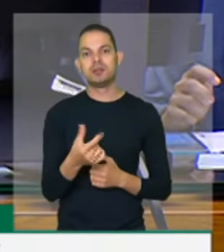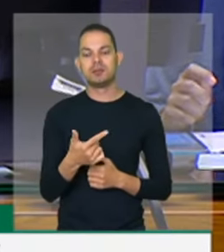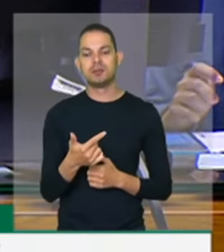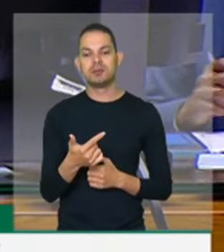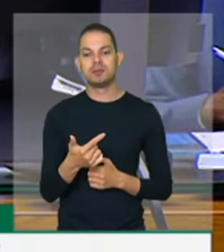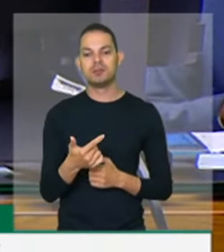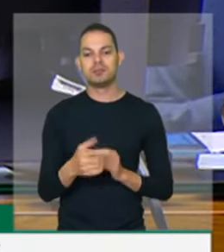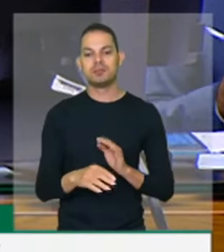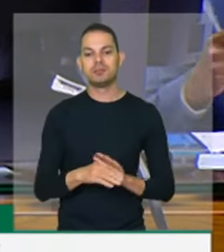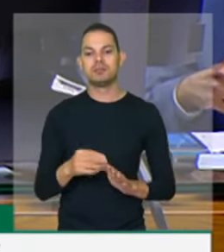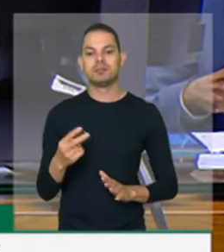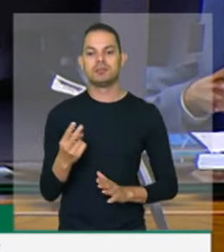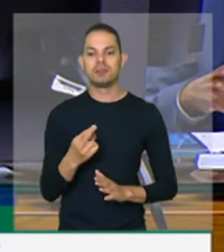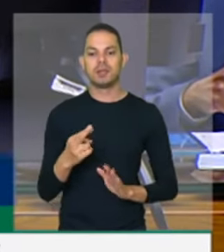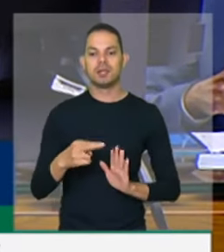INCISO, PARÁGRAFO SEGUNDO, REGIMENTO INTERNO, DESTACO